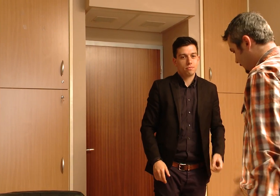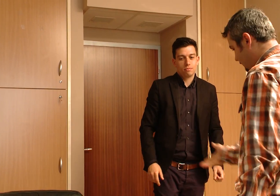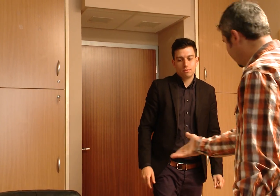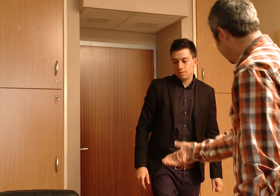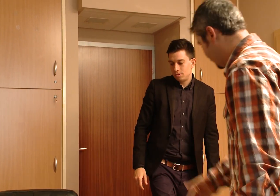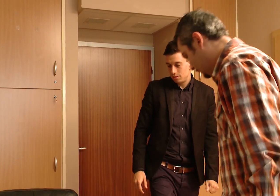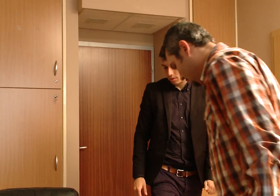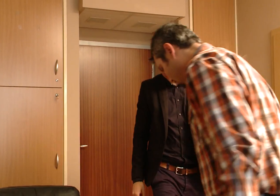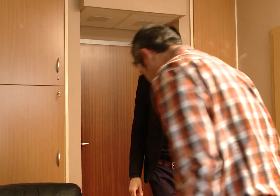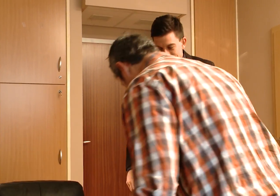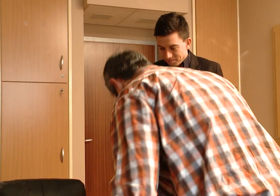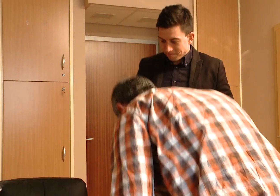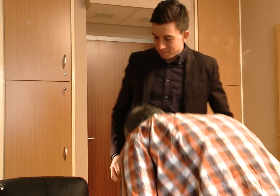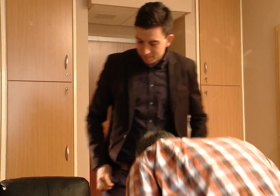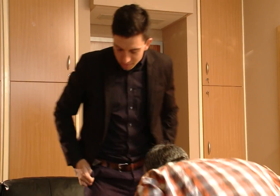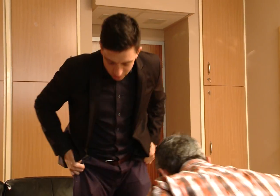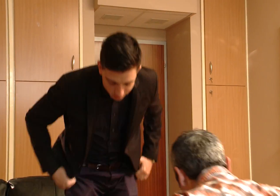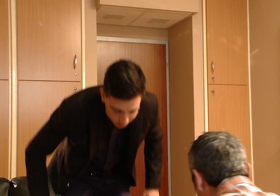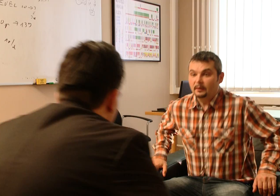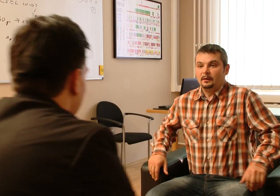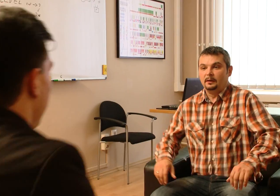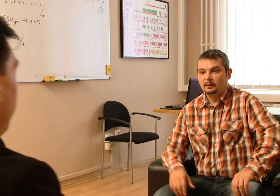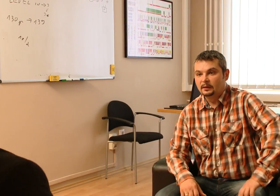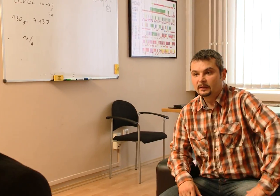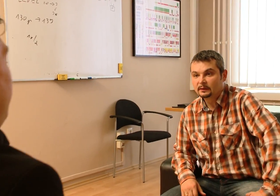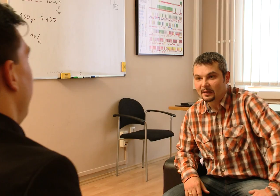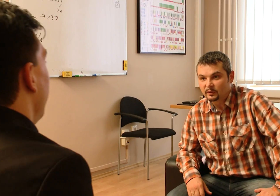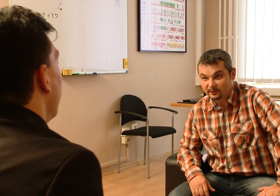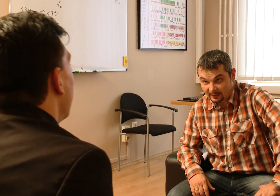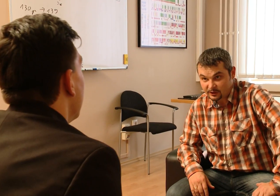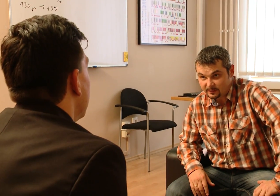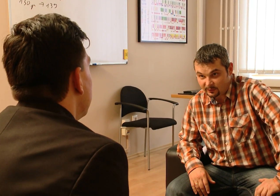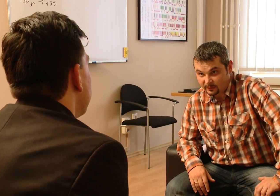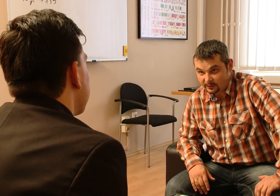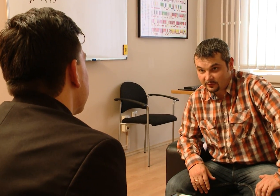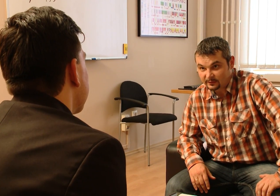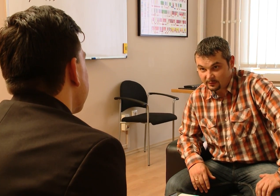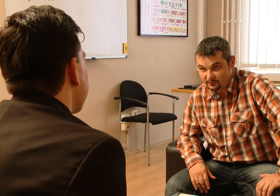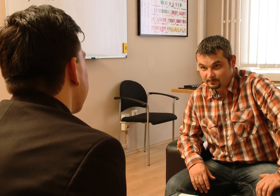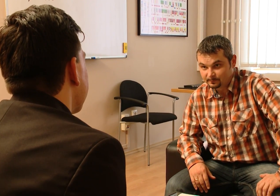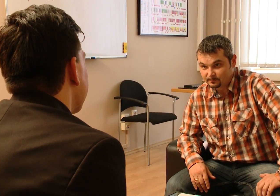Jó napot Gábor, kérem foglaljon helyet. Gábor, az állásinterjúra érkezett, igaz?